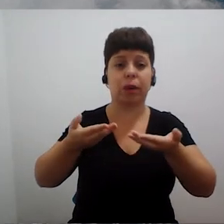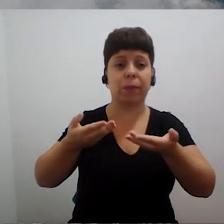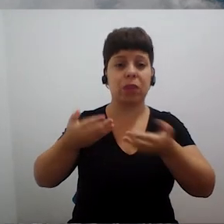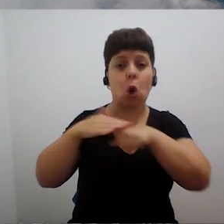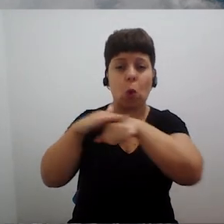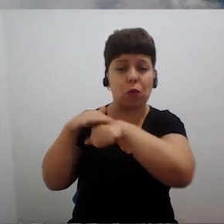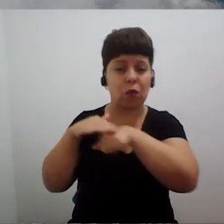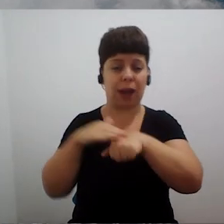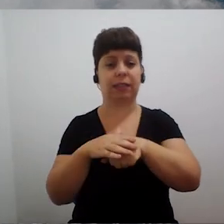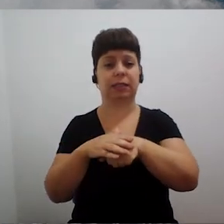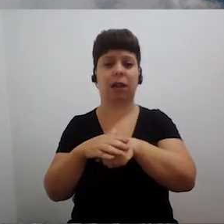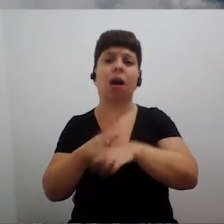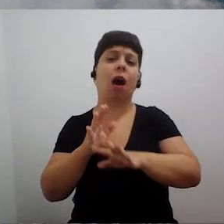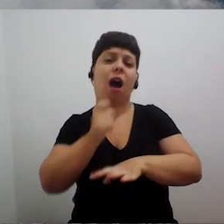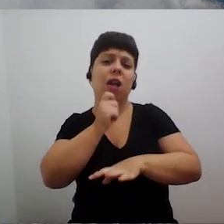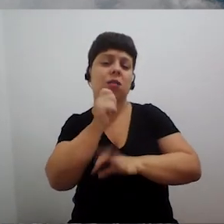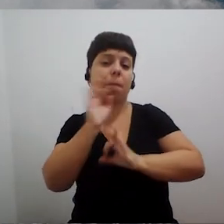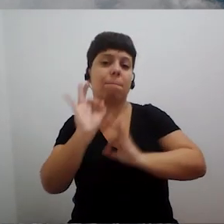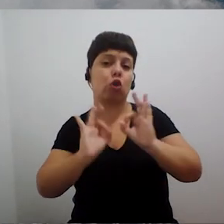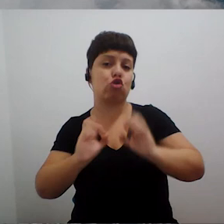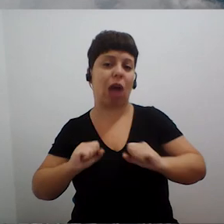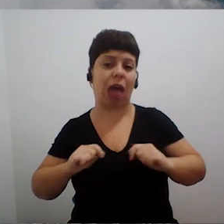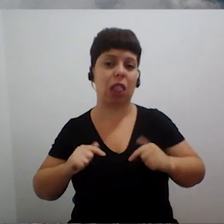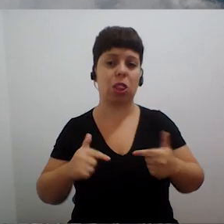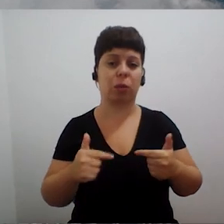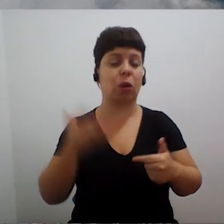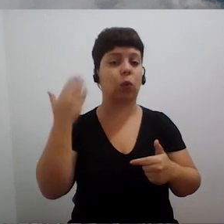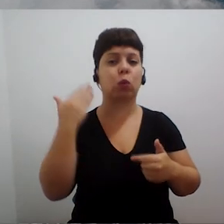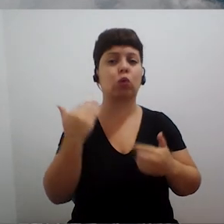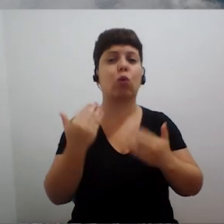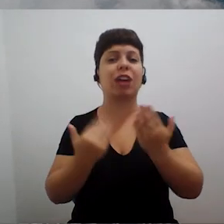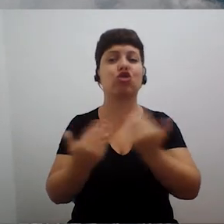Claro, na época não se pensava tanto em diálogo, sobretudo com a Igreja Católica.